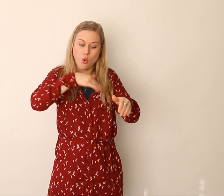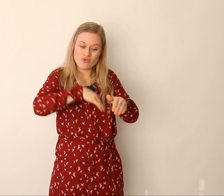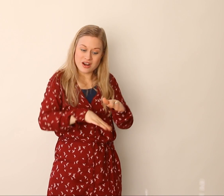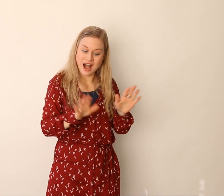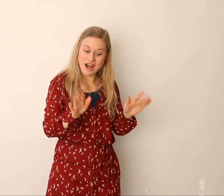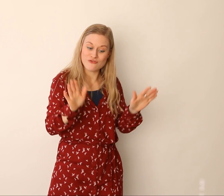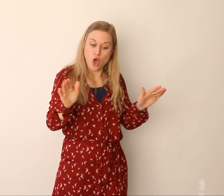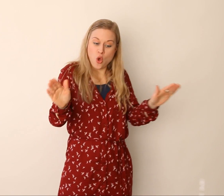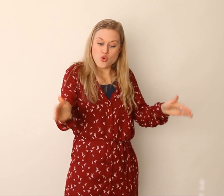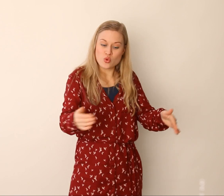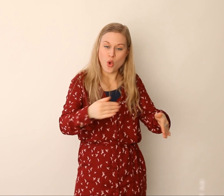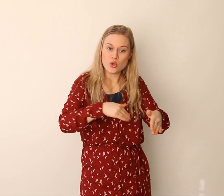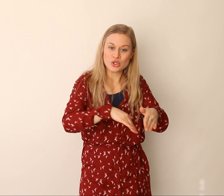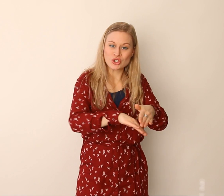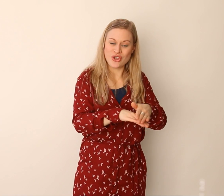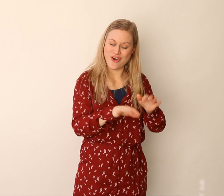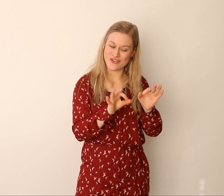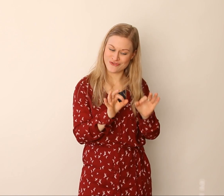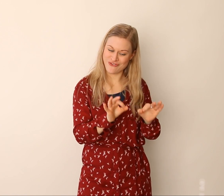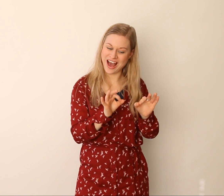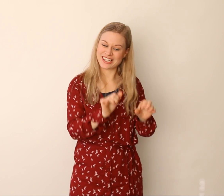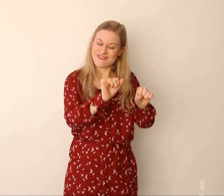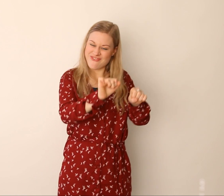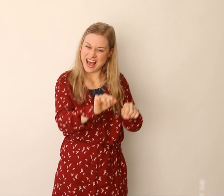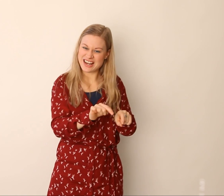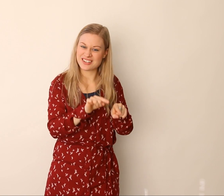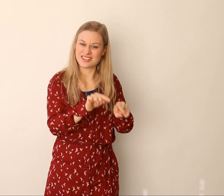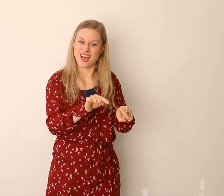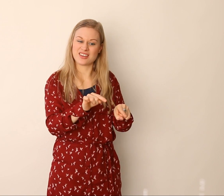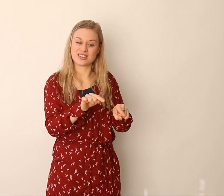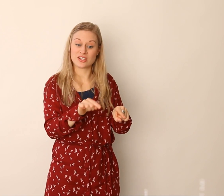onder haar vleugels, waar het veilig zat.